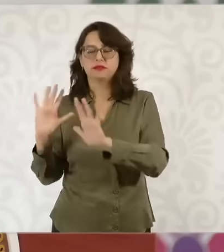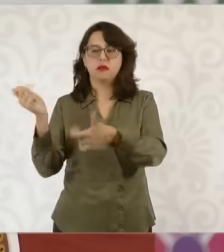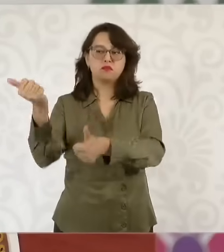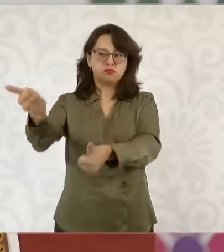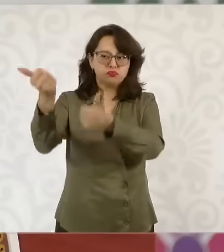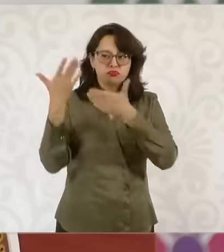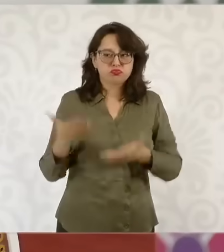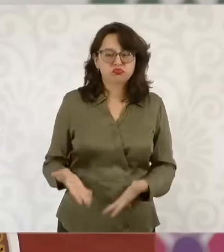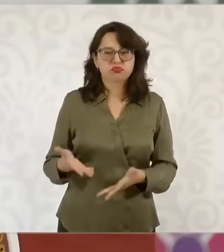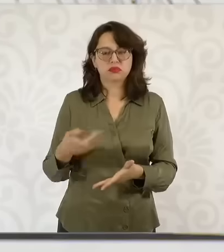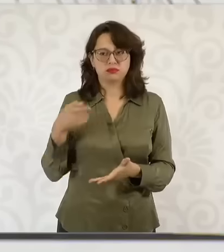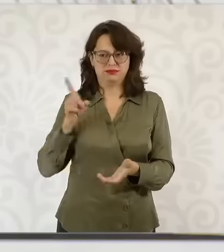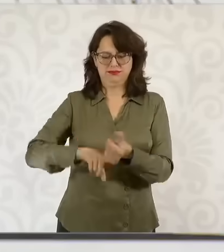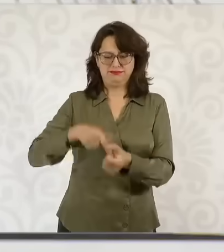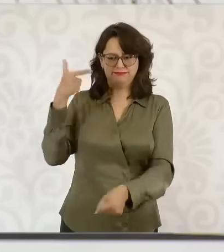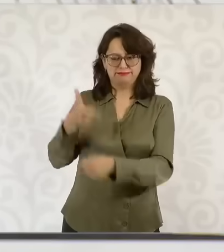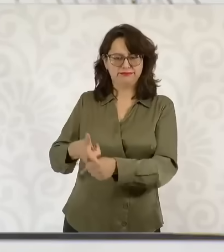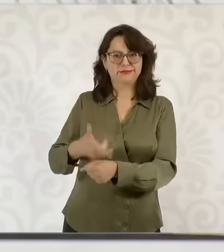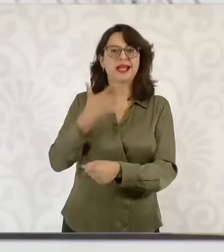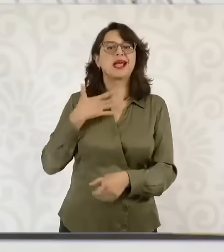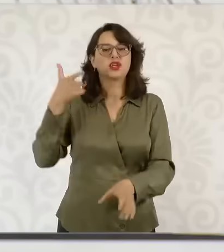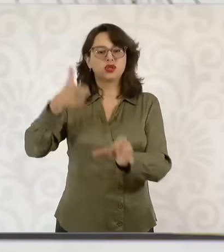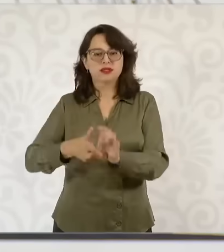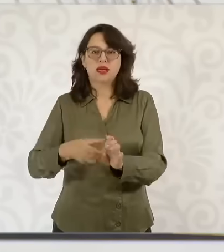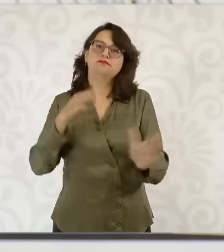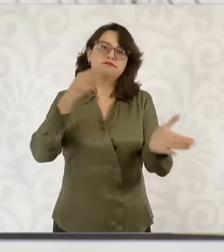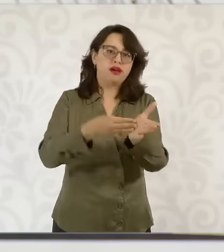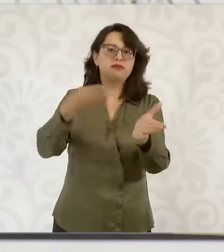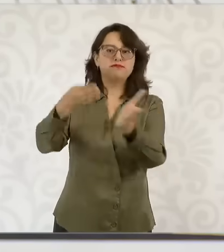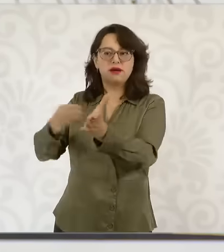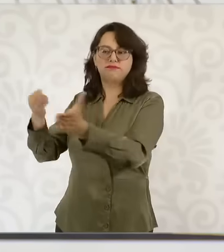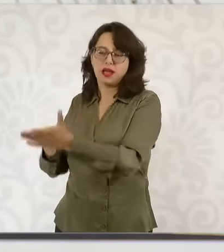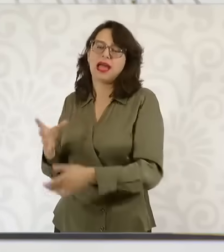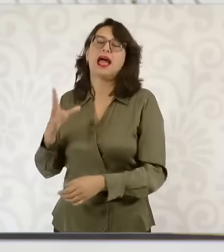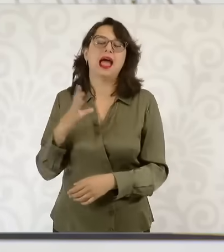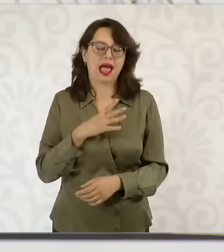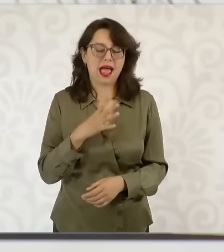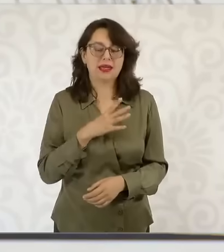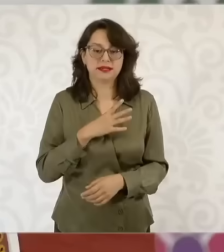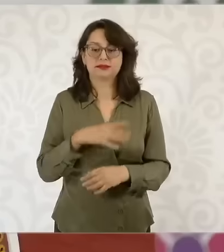químico, pues también tiene su sanción. Entonces, esas son las formas ilegales. Ayer la embajada de